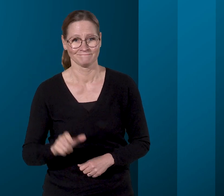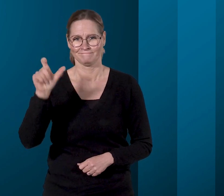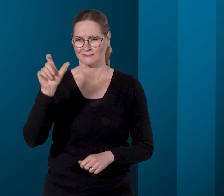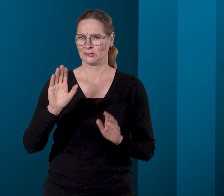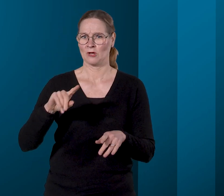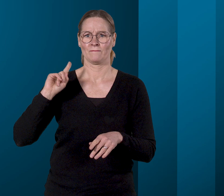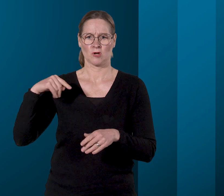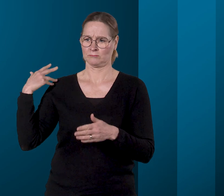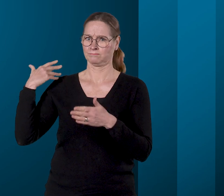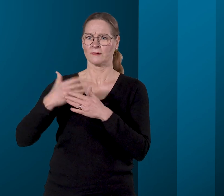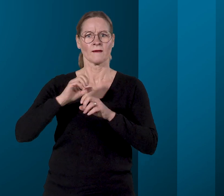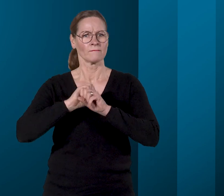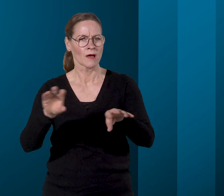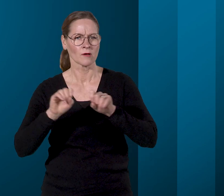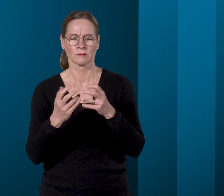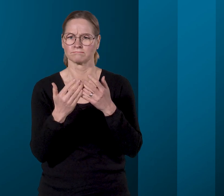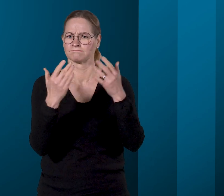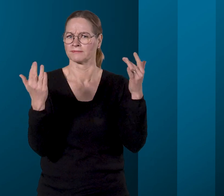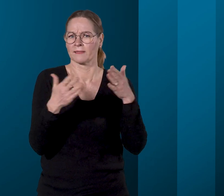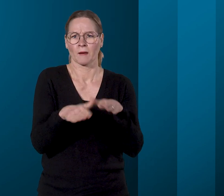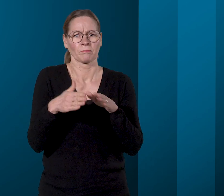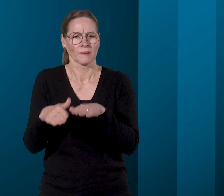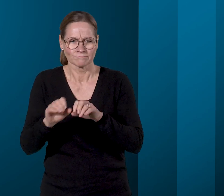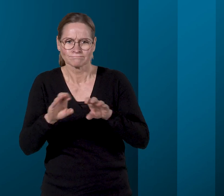joka on jo vuosien ajan vaikuttanut monin tavoin -